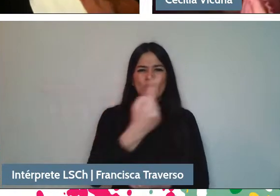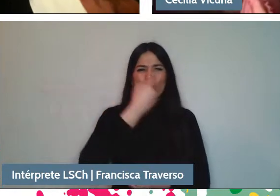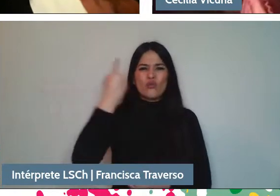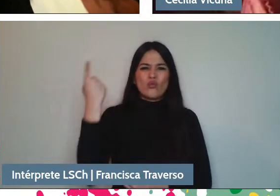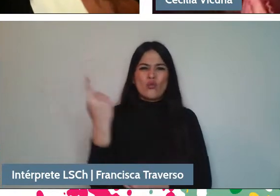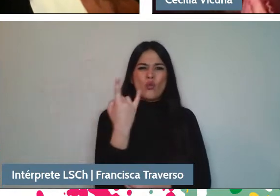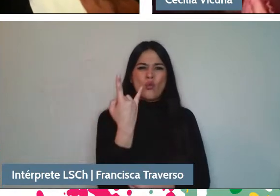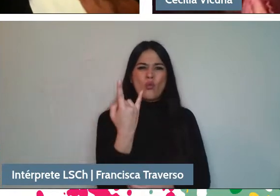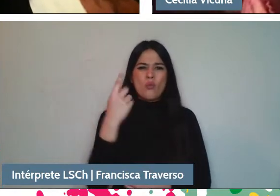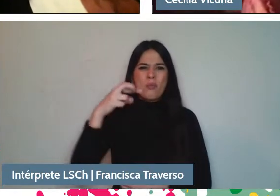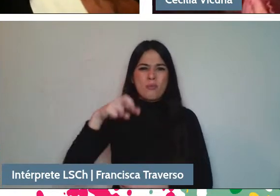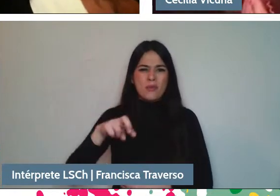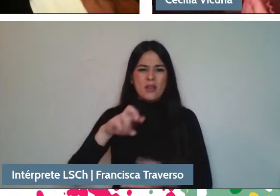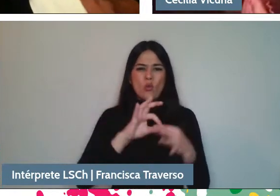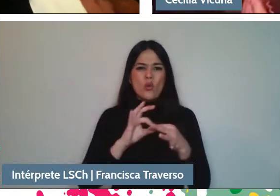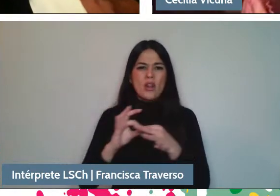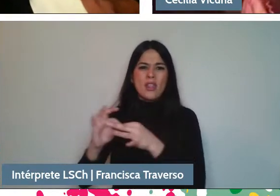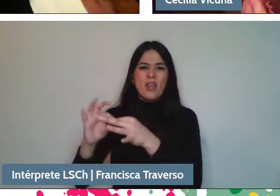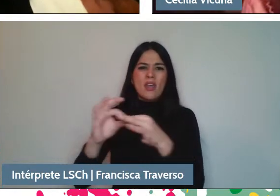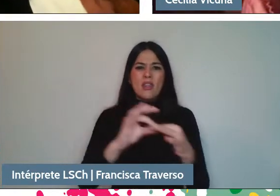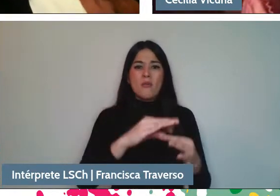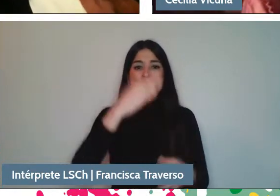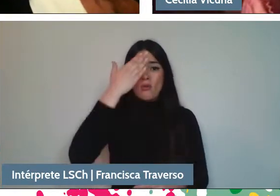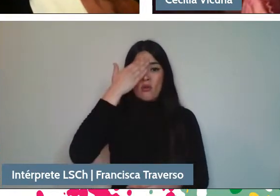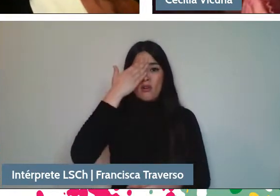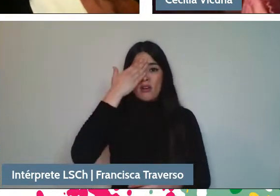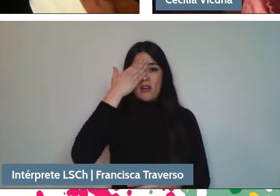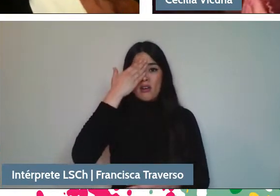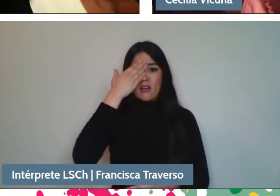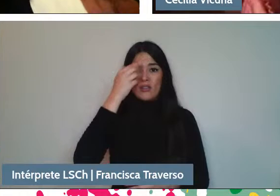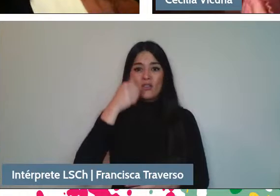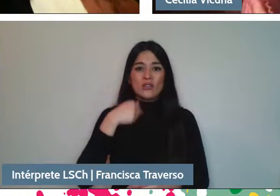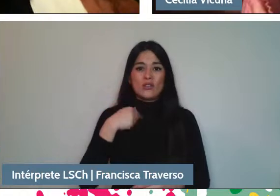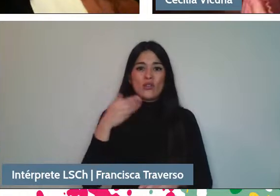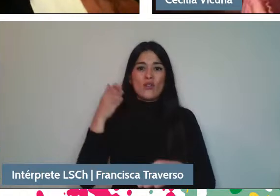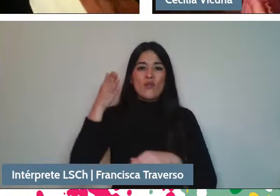Entonces, empecé de la embajada chilena a recoger lo que ellos botaban.